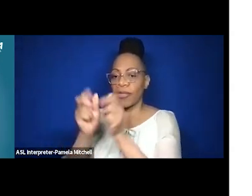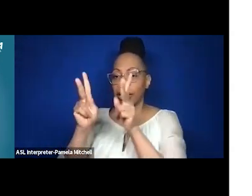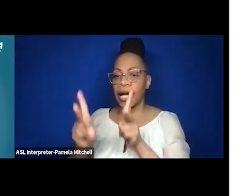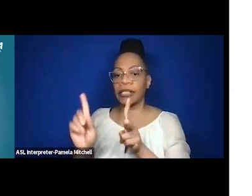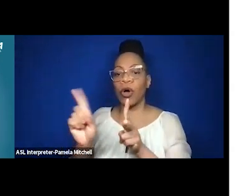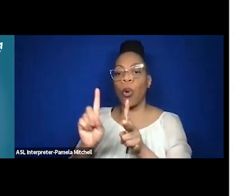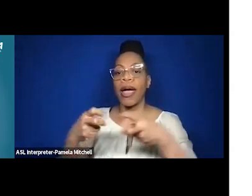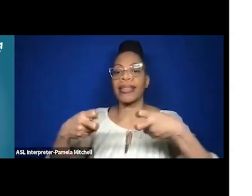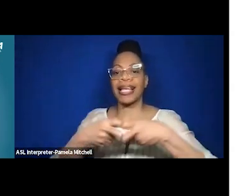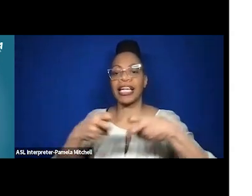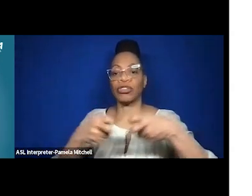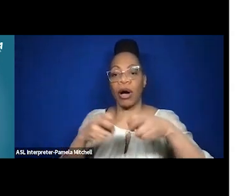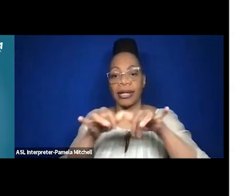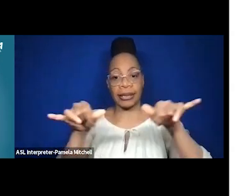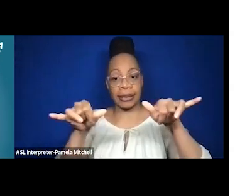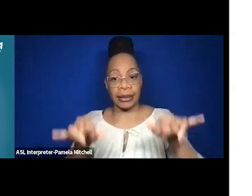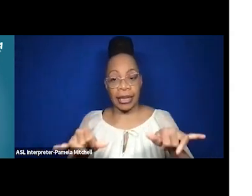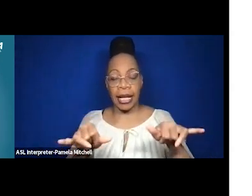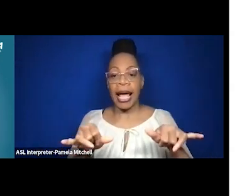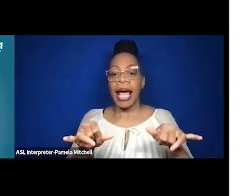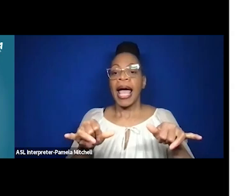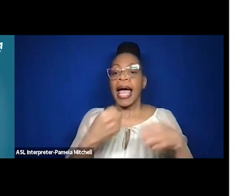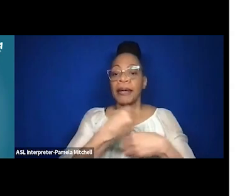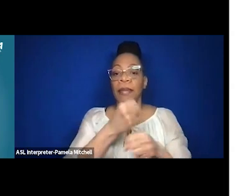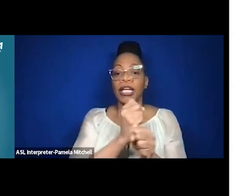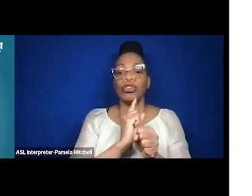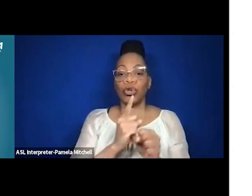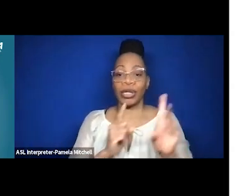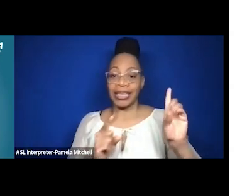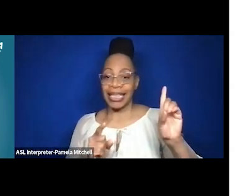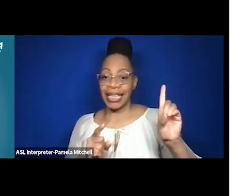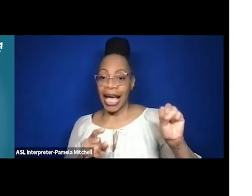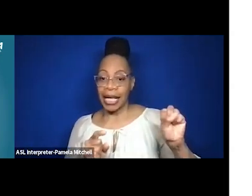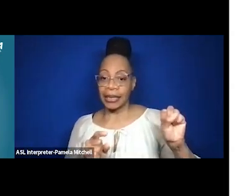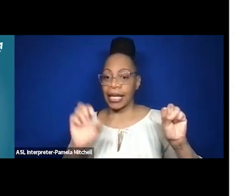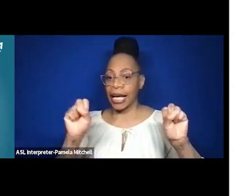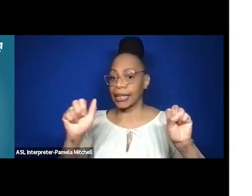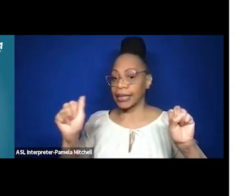Y ayuda a asegurar que tanto la SSA como DDS puedan comunicarse con el representante,